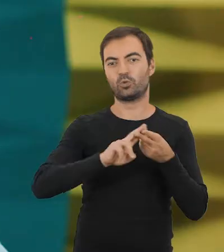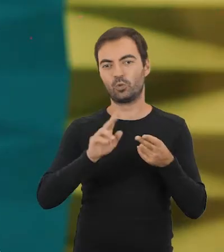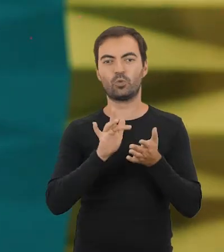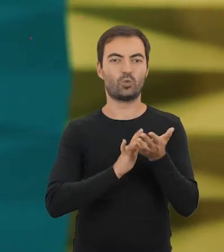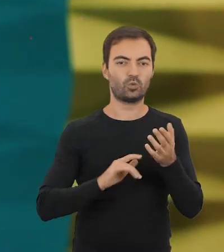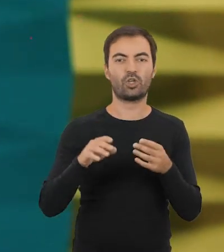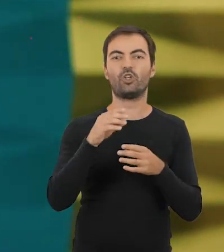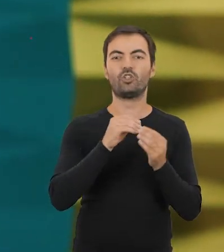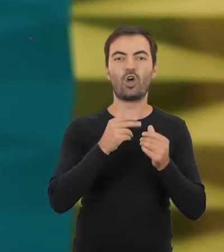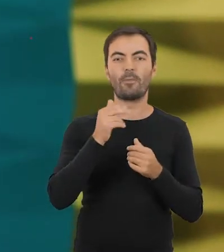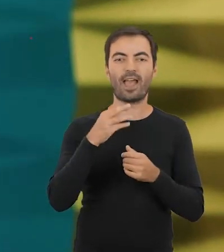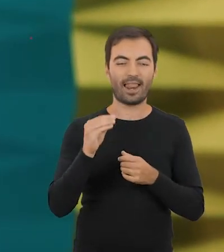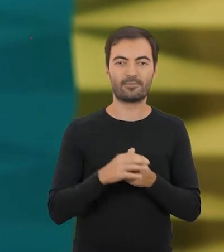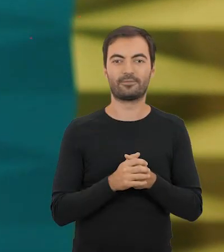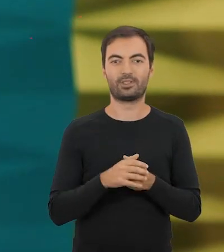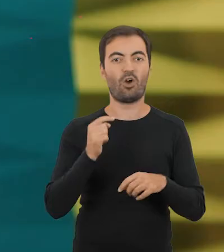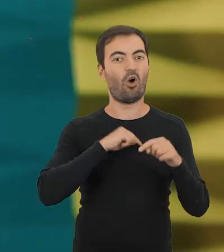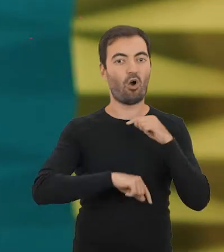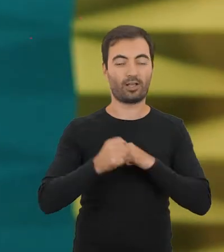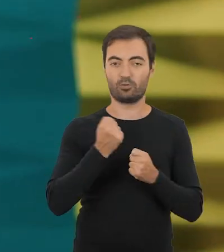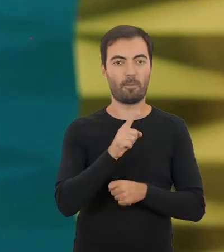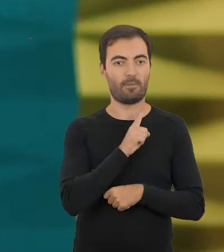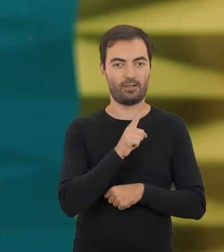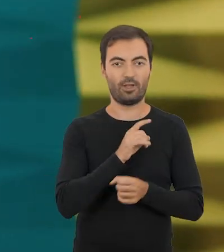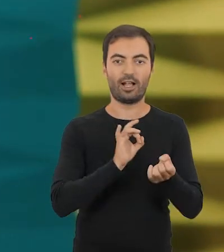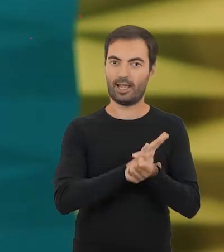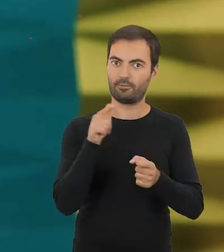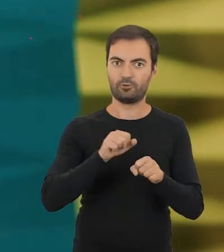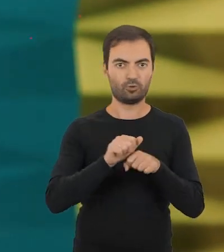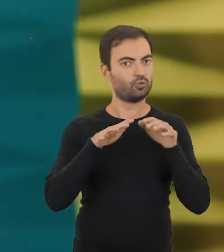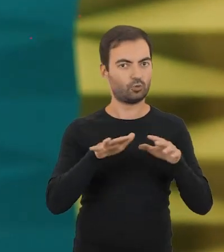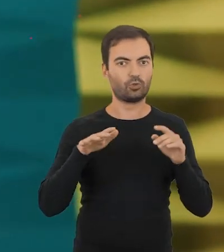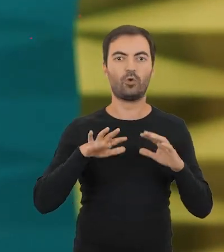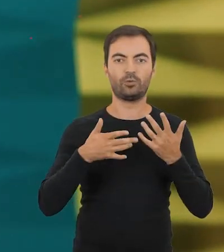Organizm dba o to by krwi było pod dostatkiem, czyli by zastępować nowymi komórkami